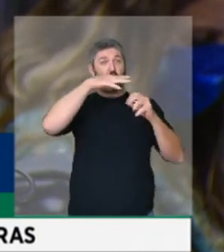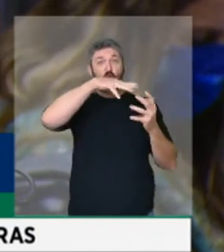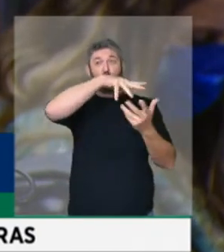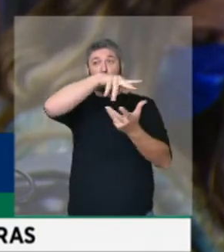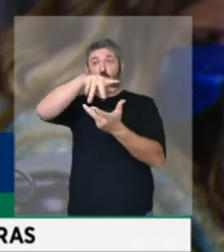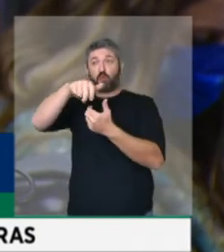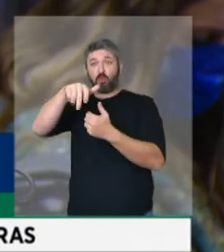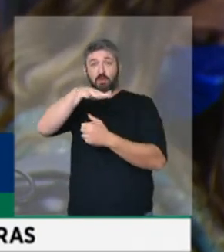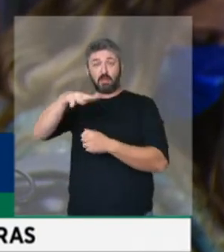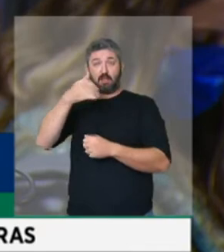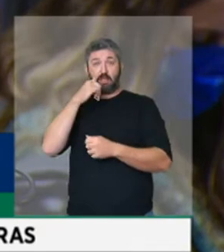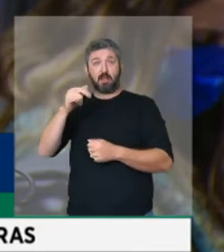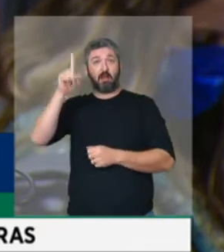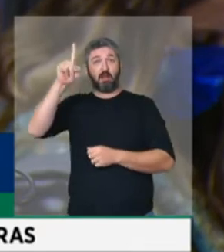DESCABIDO E ESTÁ NA